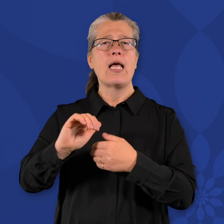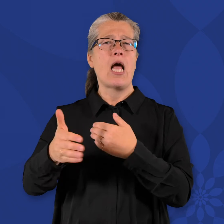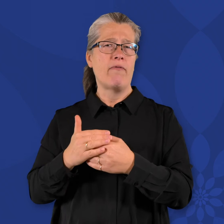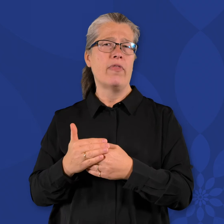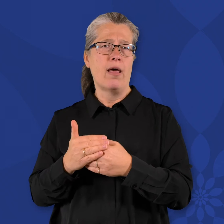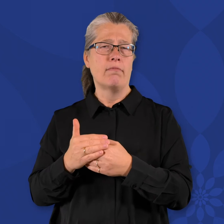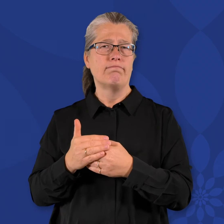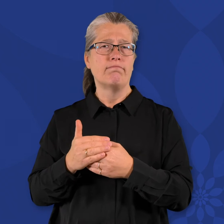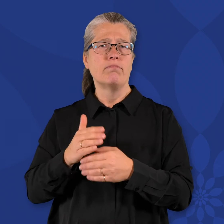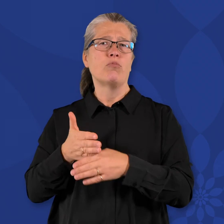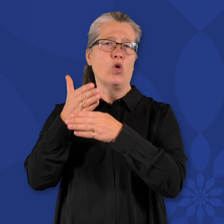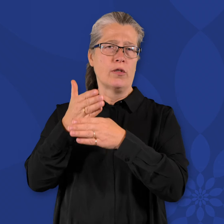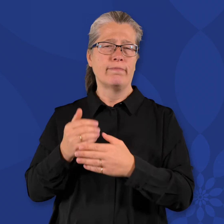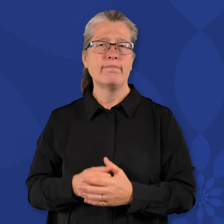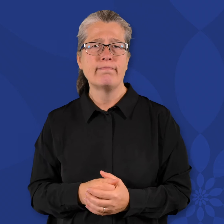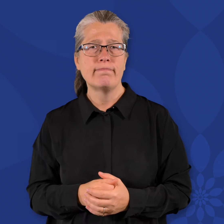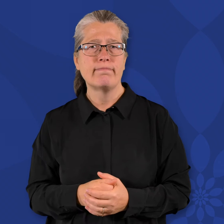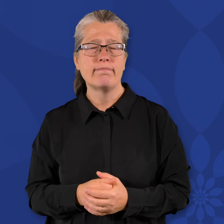återhämta sig från krisen.